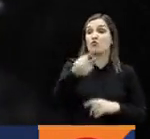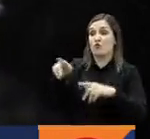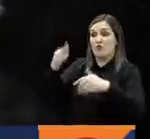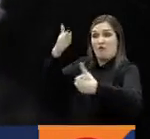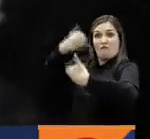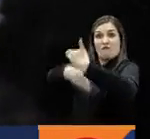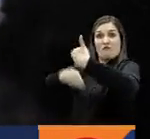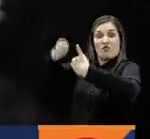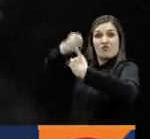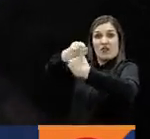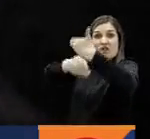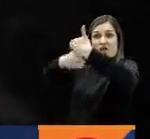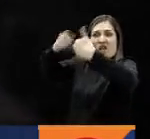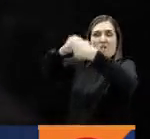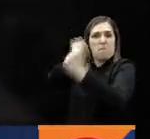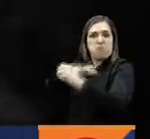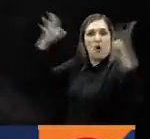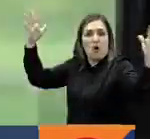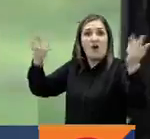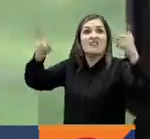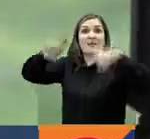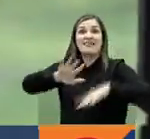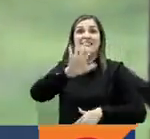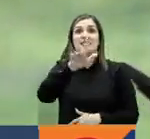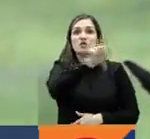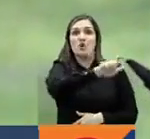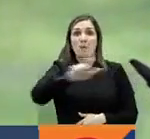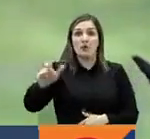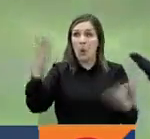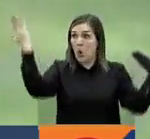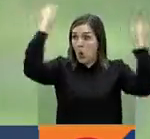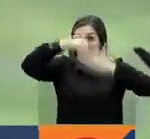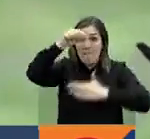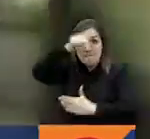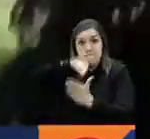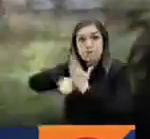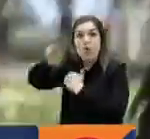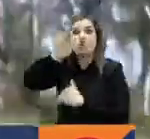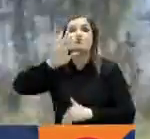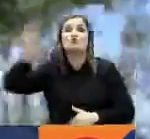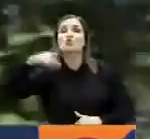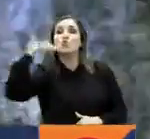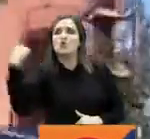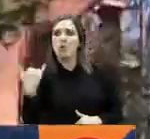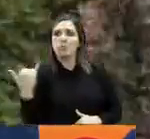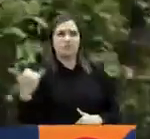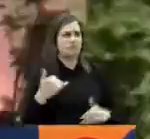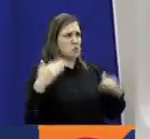EVACUADOS, SERVICIOS DE SEGURIDAD RUSOS A QUIEN POR EL PUESTO FRO